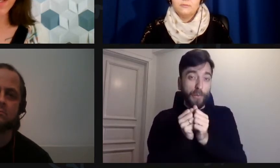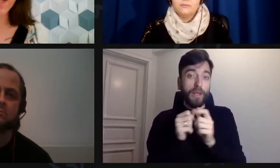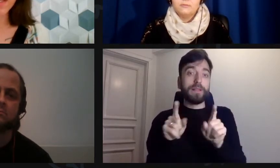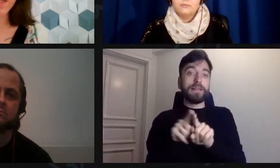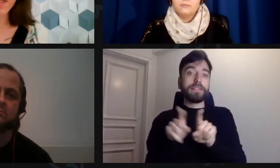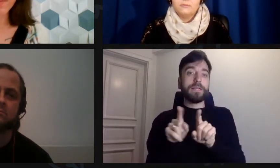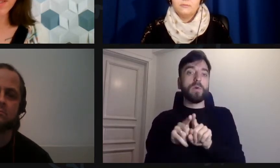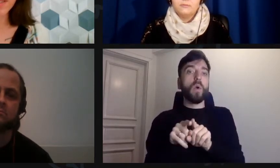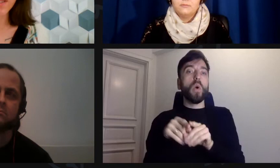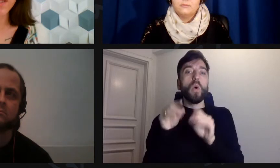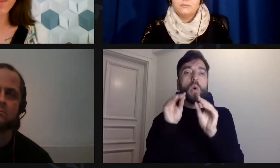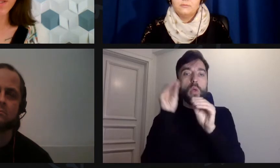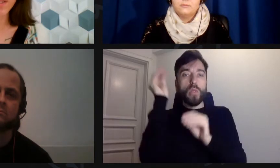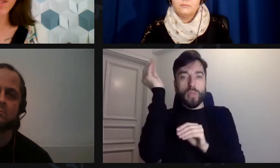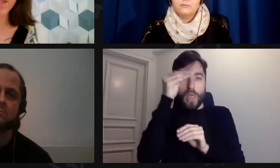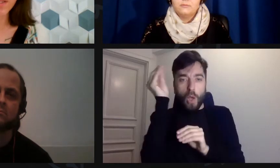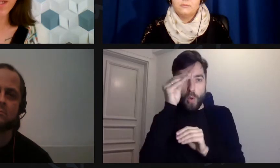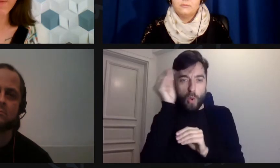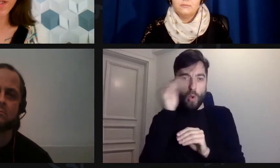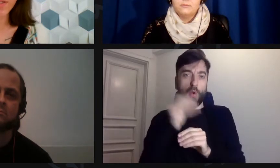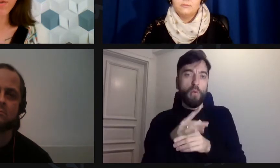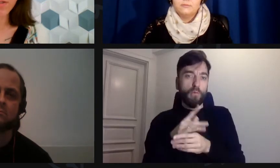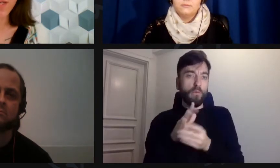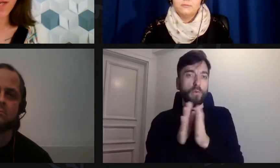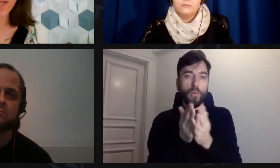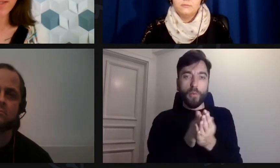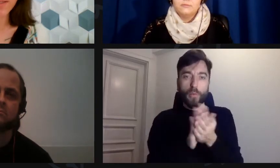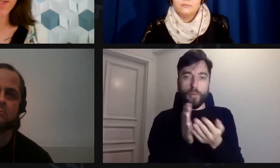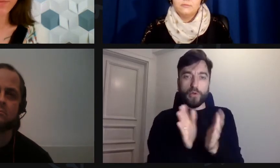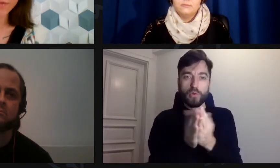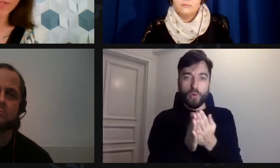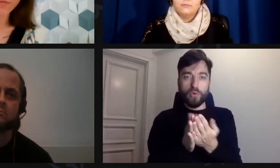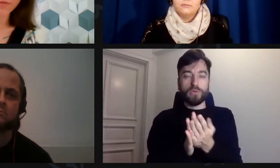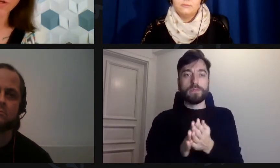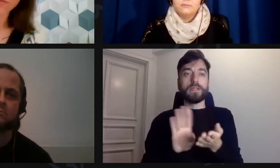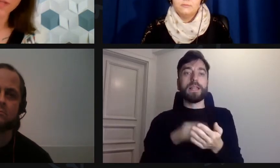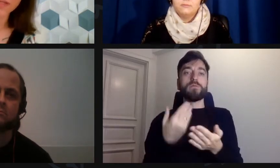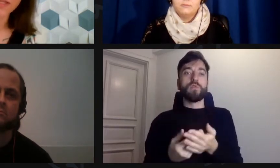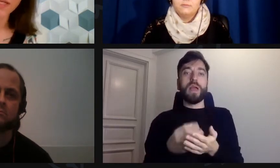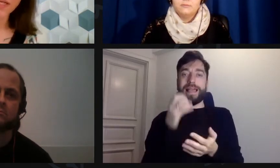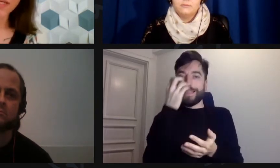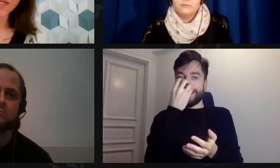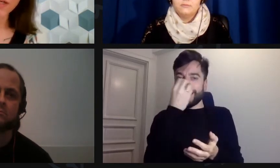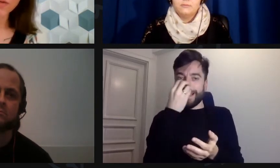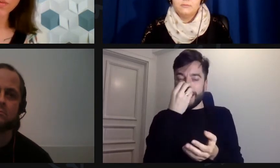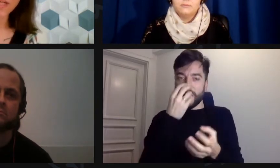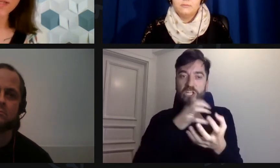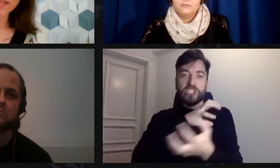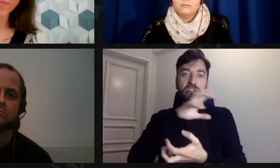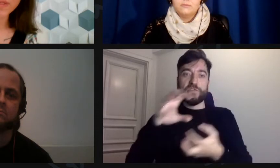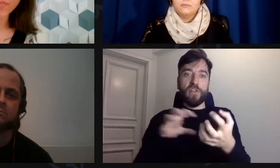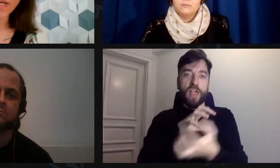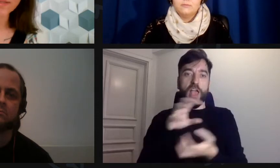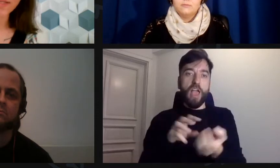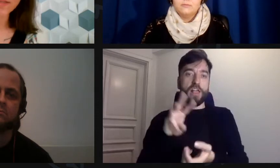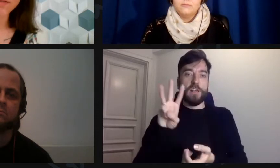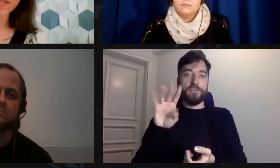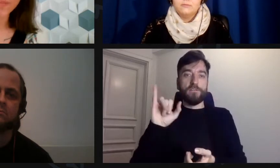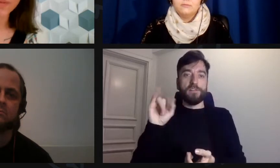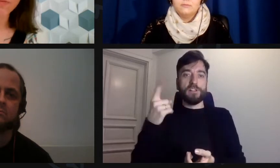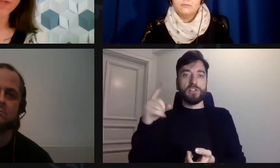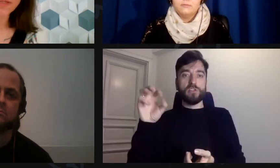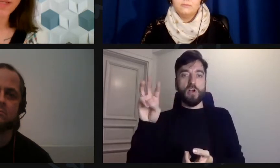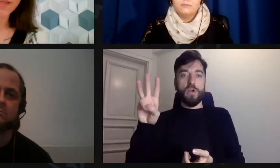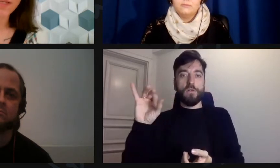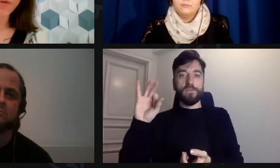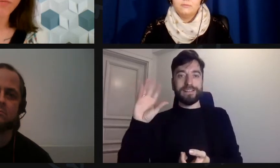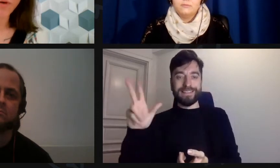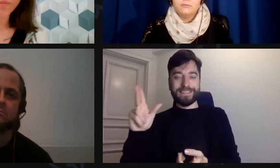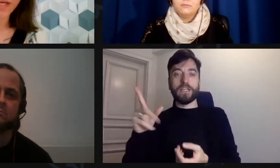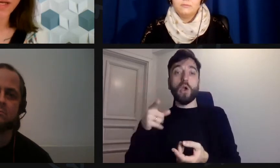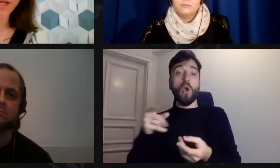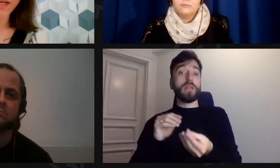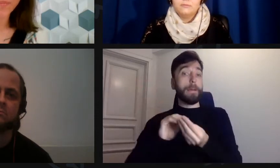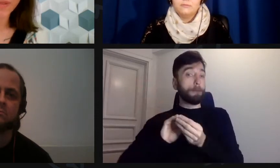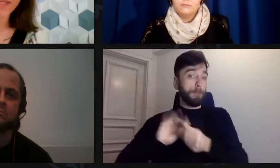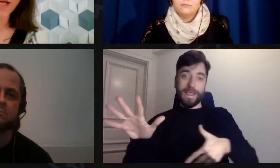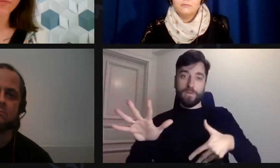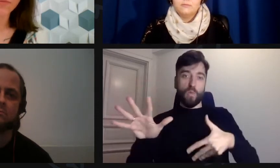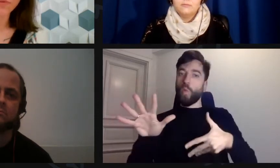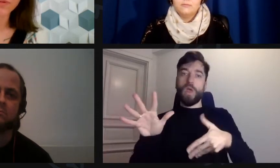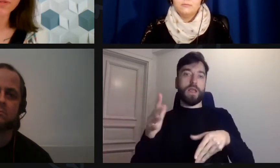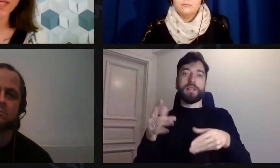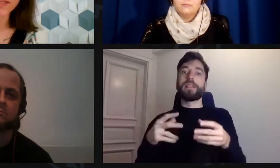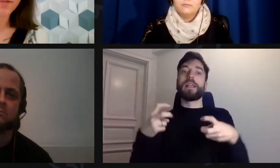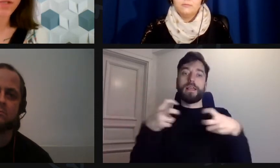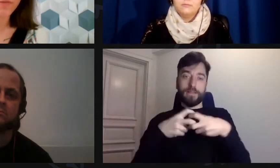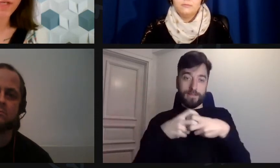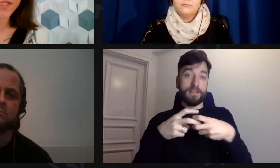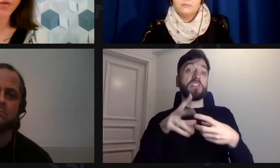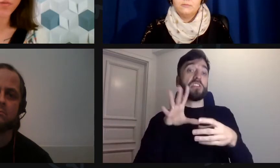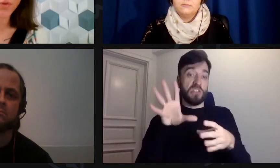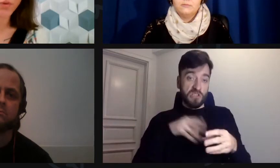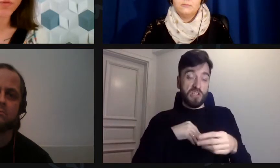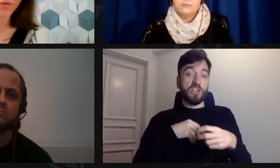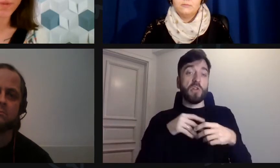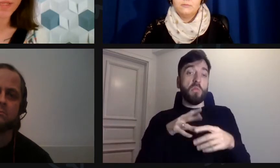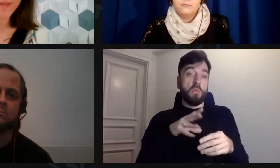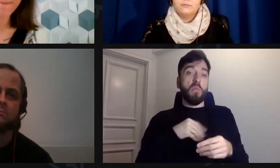Jest ciekawa książka, cyrk w świecie widowisk, która jest bezpłatnie dostępna w Internecie na stronie warsztatów kultury w Lublinie.